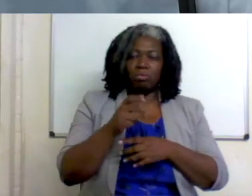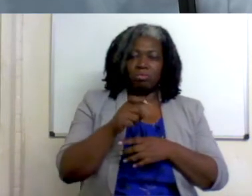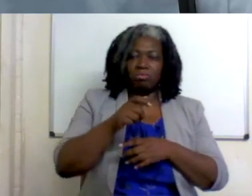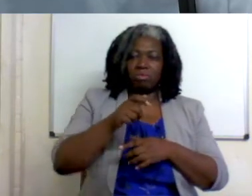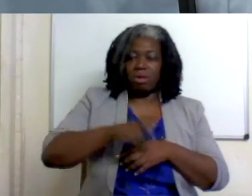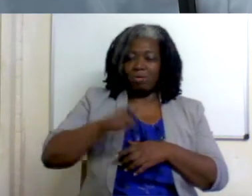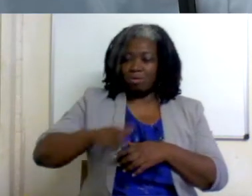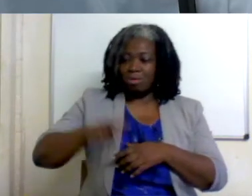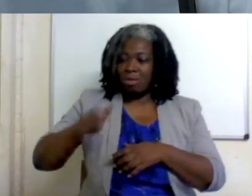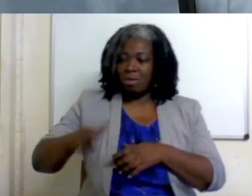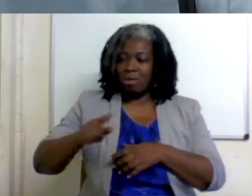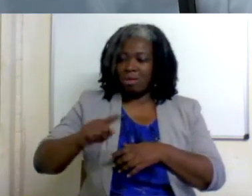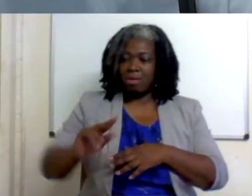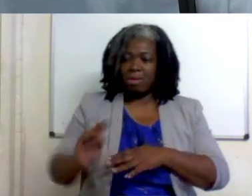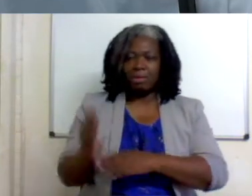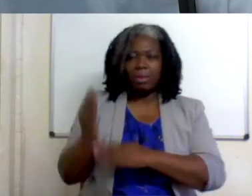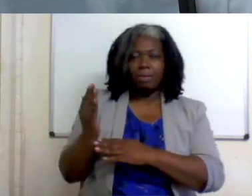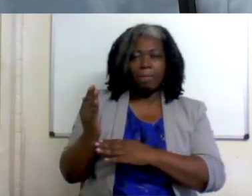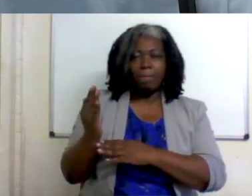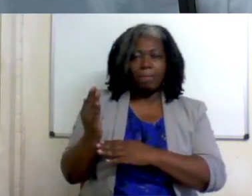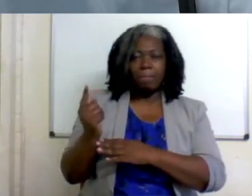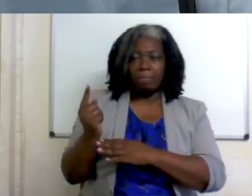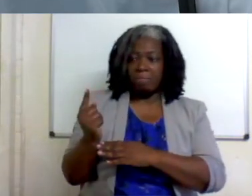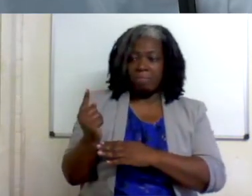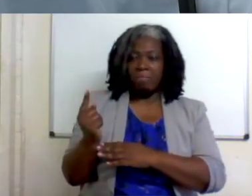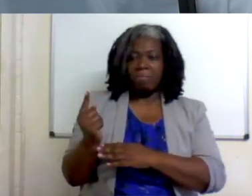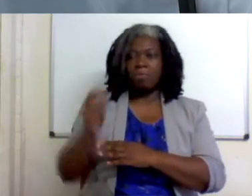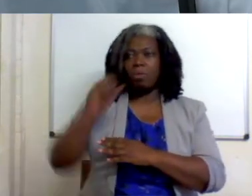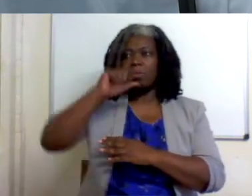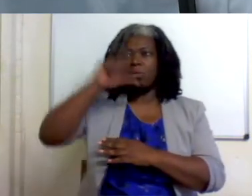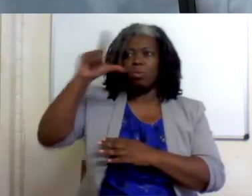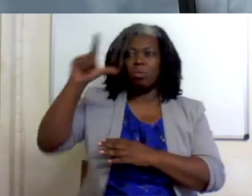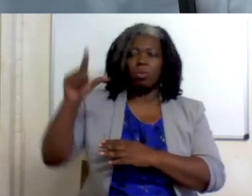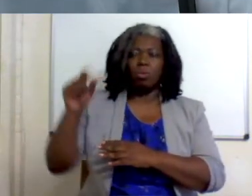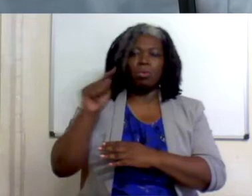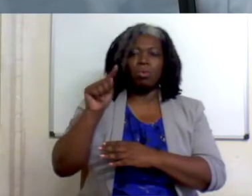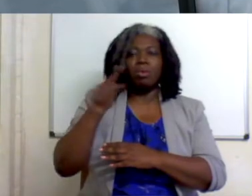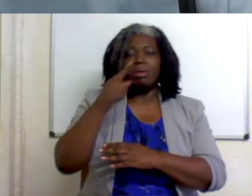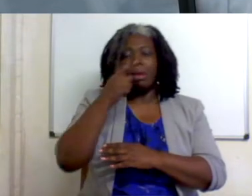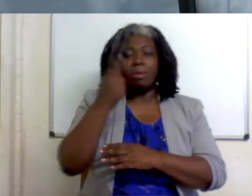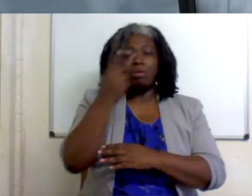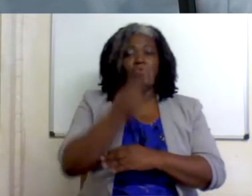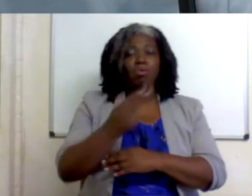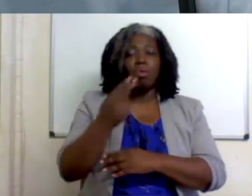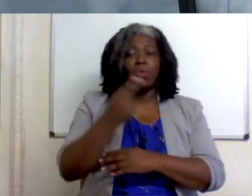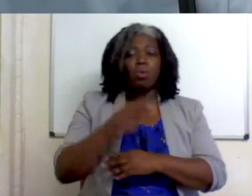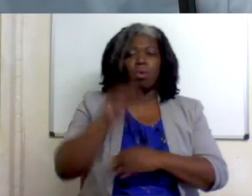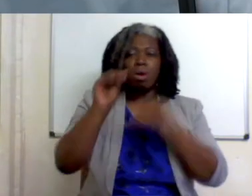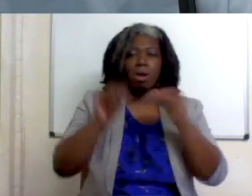nakreslene nebo kolaze. Vytvorite hovorove bubliny pro vase zvireci postavy, o cem